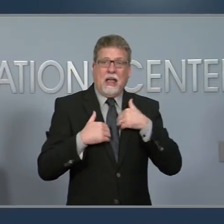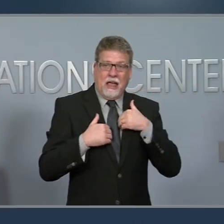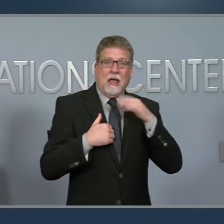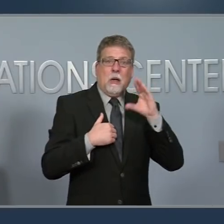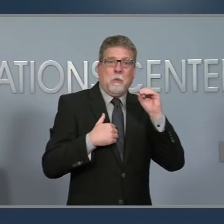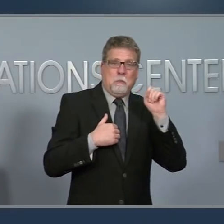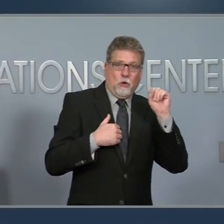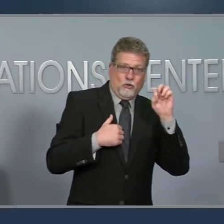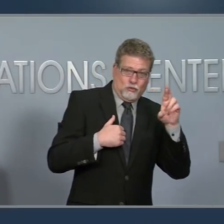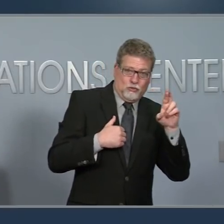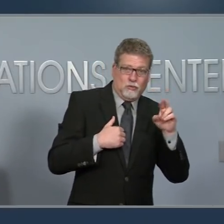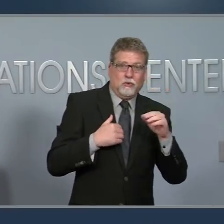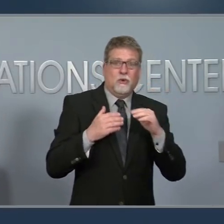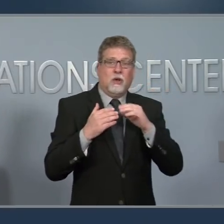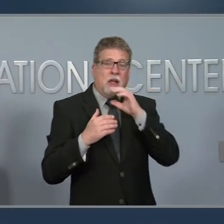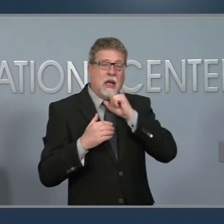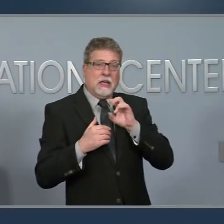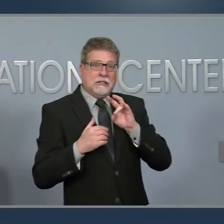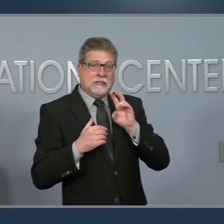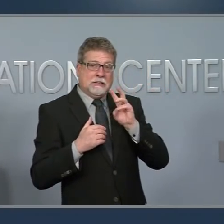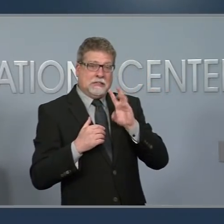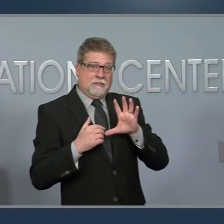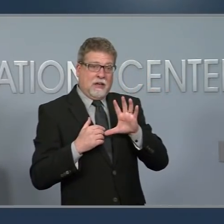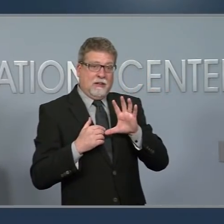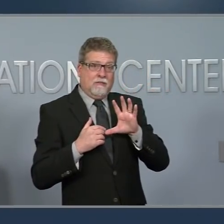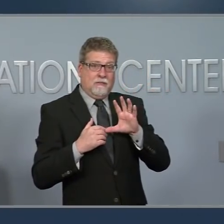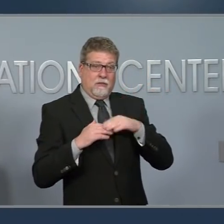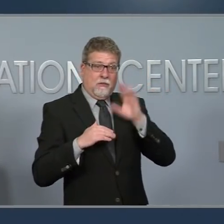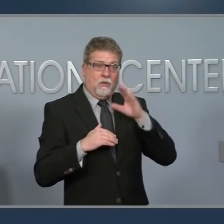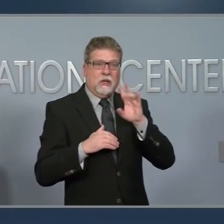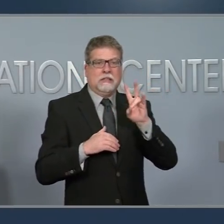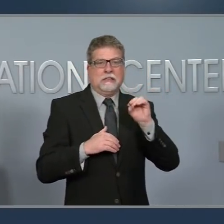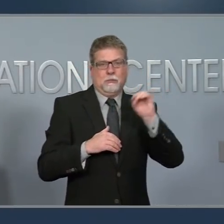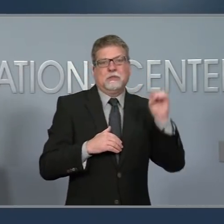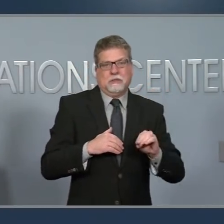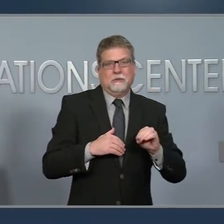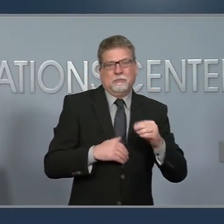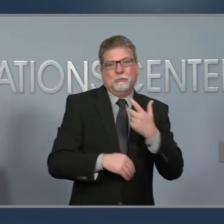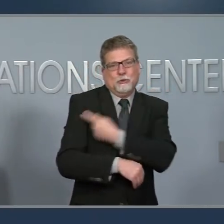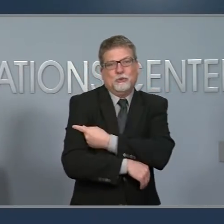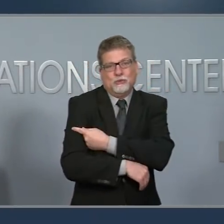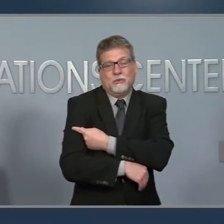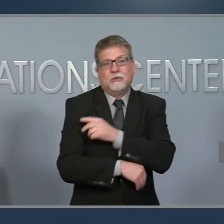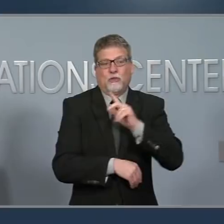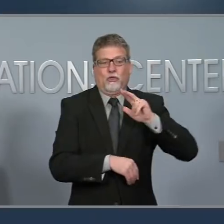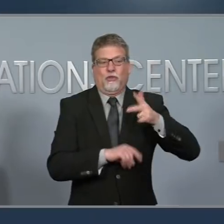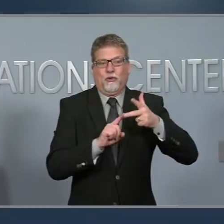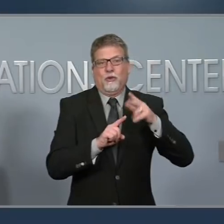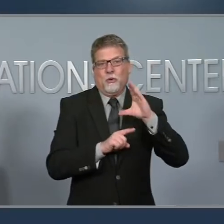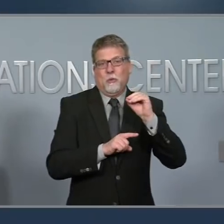la vacuna a la fecha, el cincuenta y un por ciento de los mayores de dieciocho años